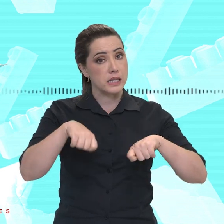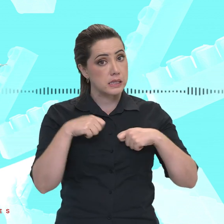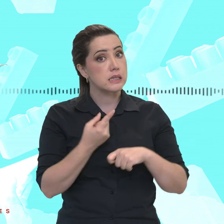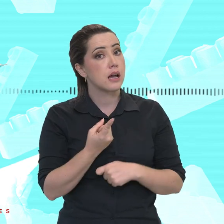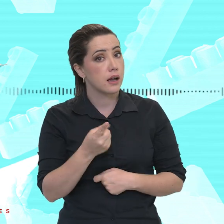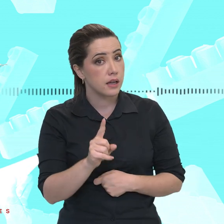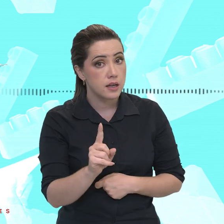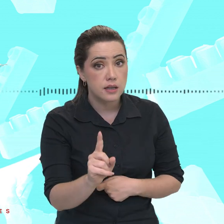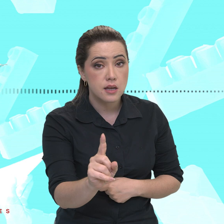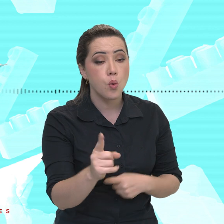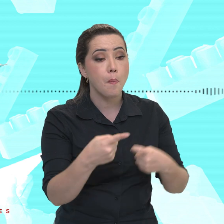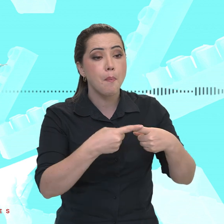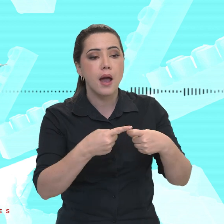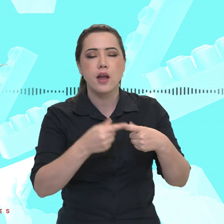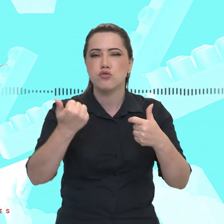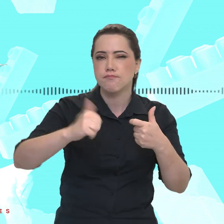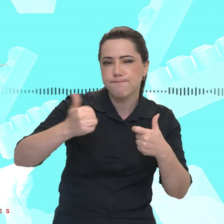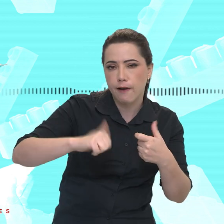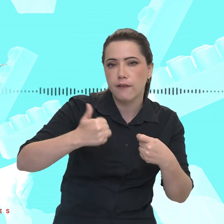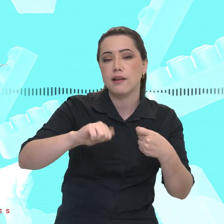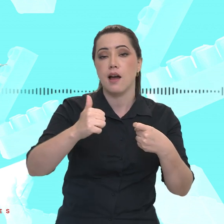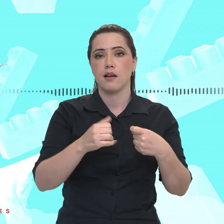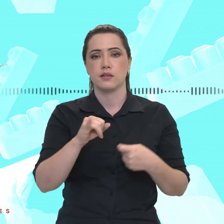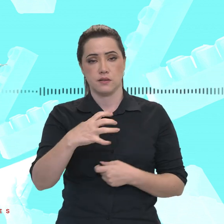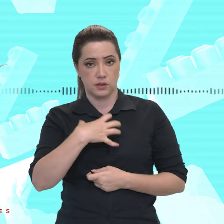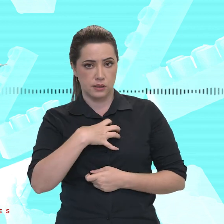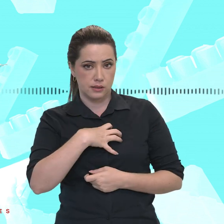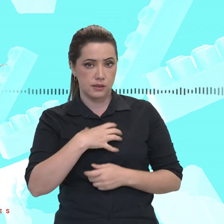investigação médica séria, baseada em evidências científicas. Se você se sente